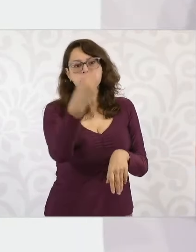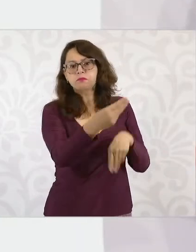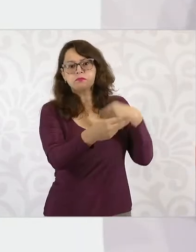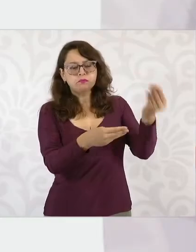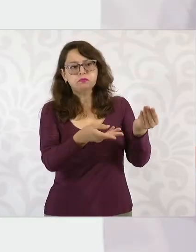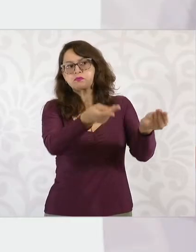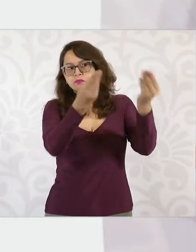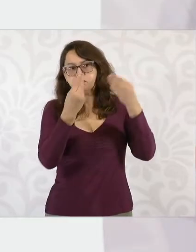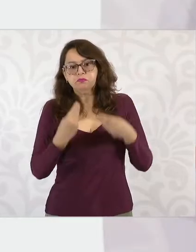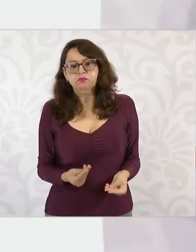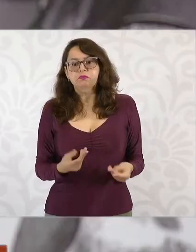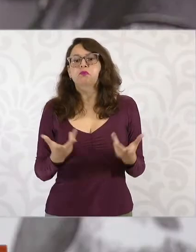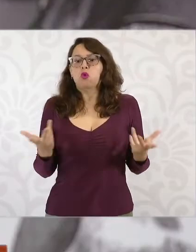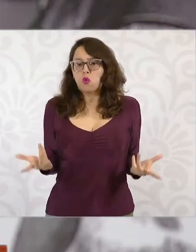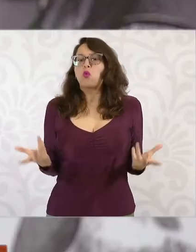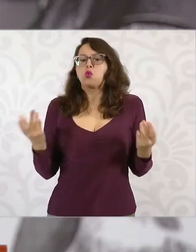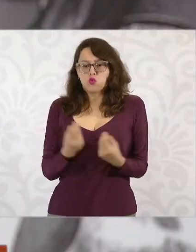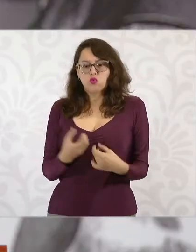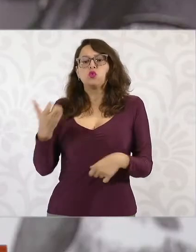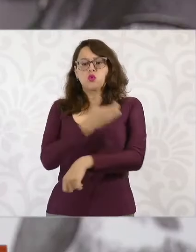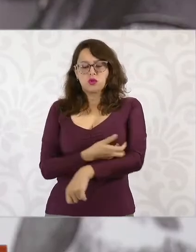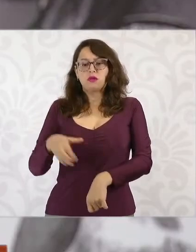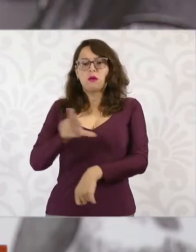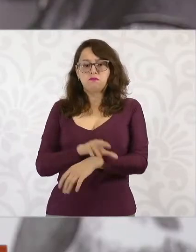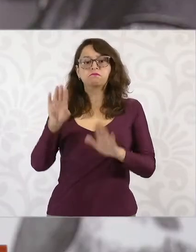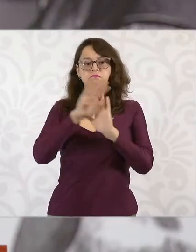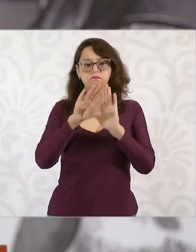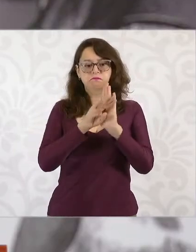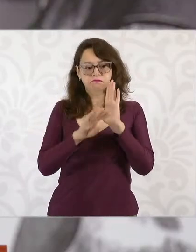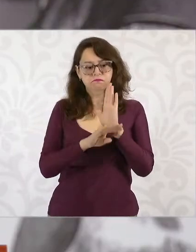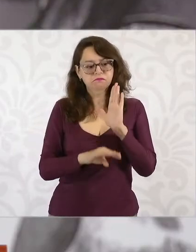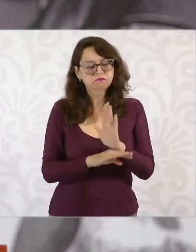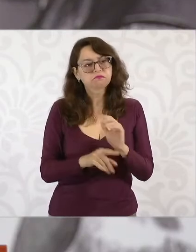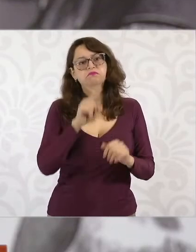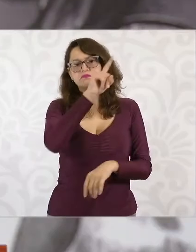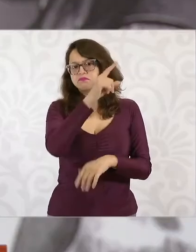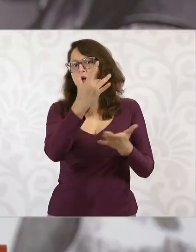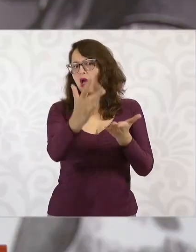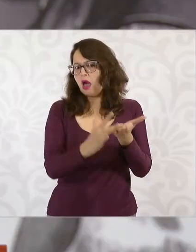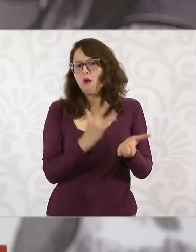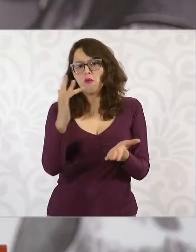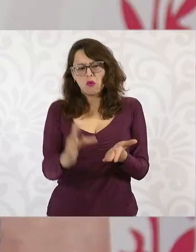marco, en un marco bien establecido y agradecemos además el el apoyo que se ha dado en este sentido